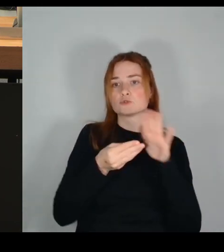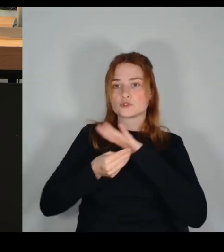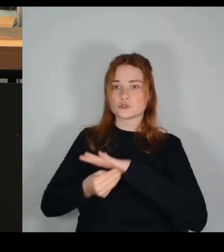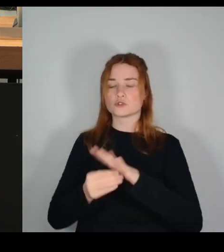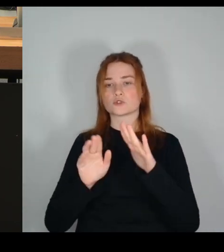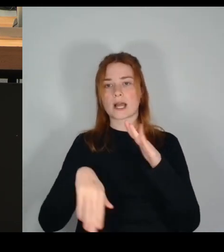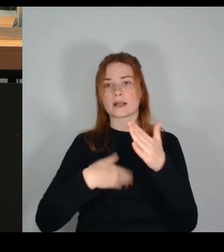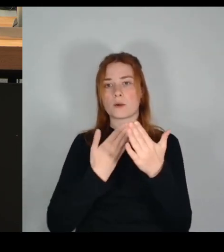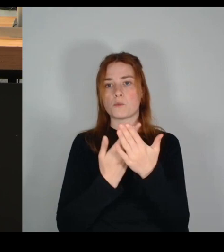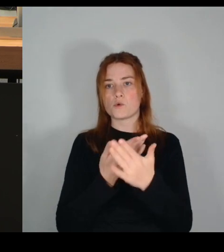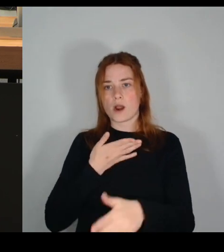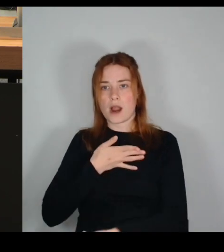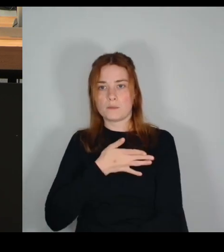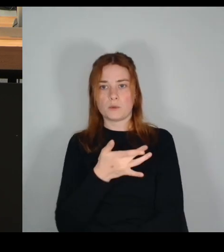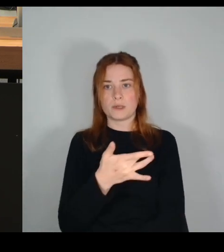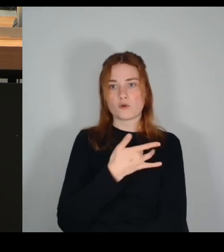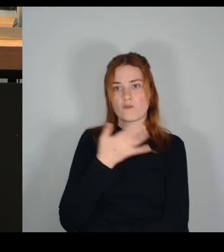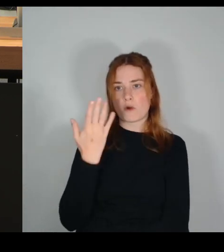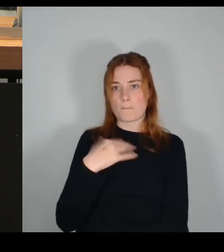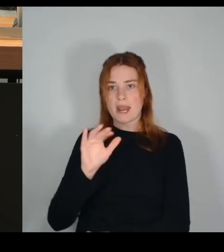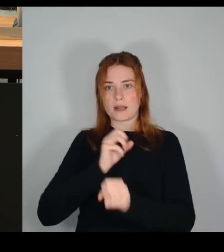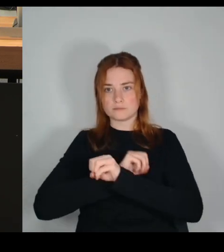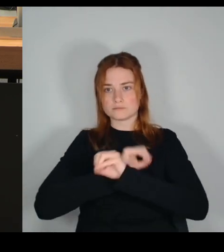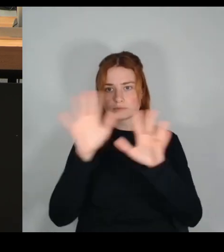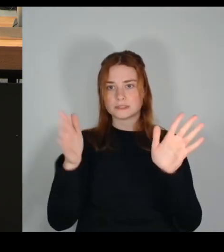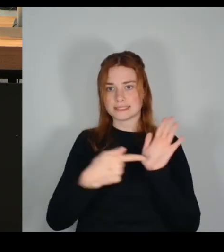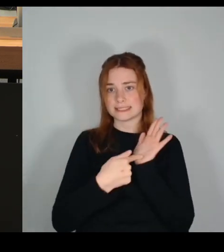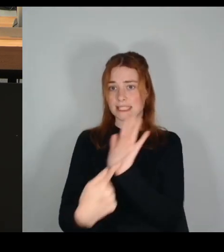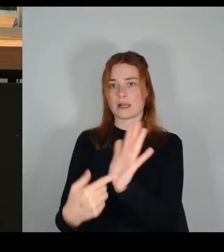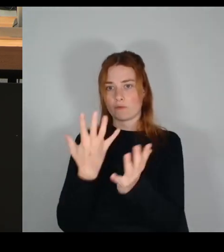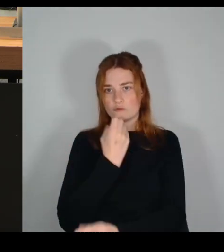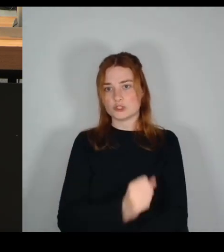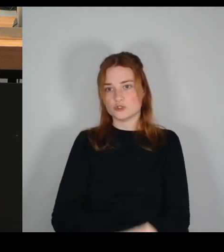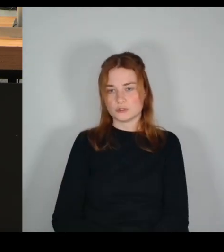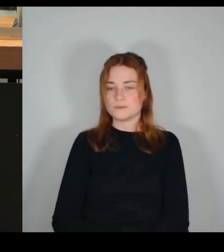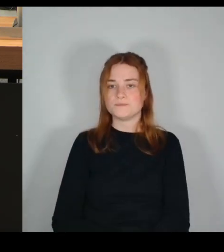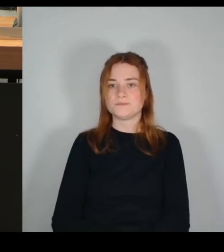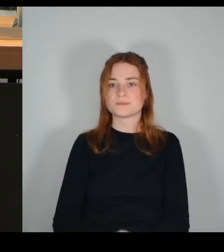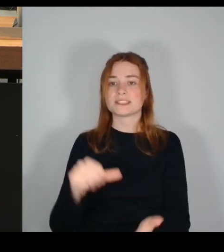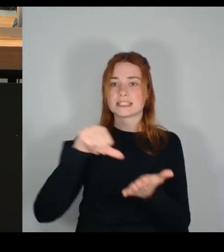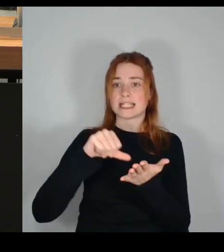Mit einer zentralen Plattform, dem Dach. Soziales Berlin, wollen wir einen Überblick über alle wichtigen